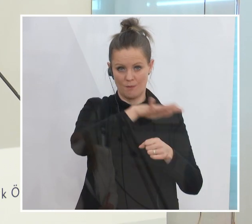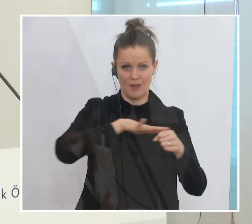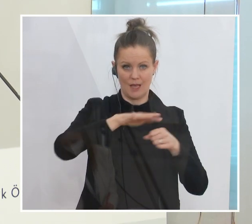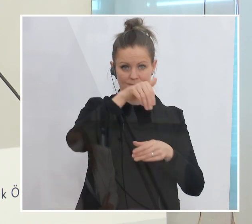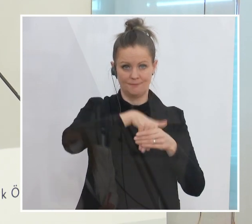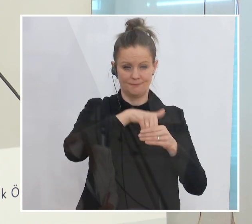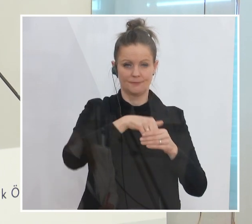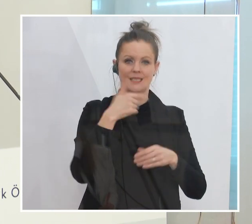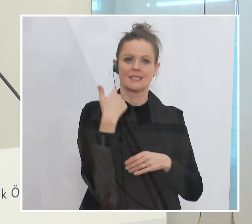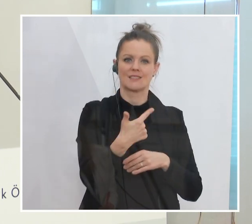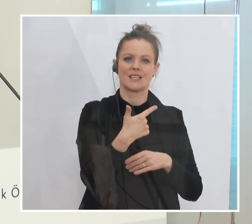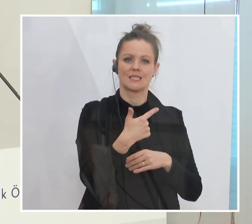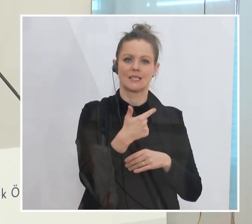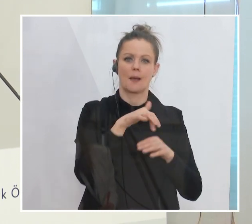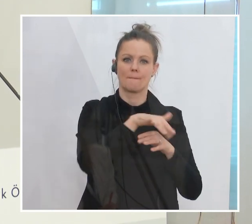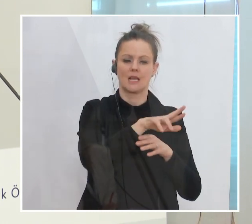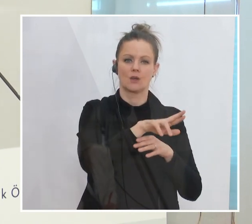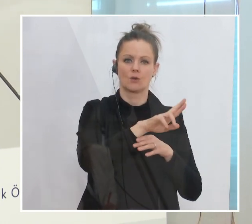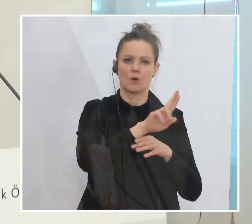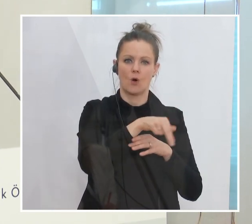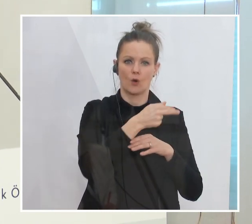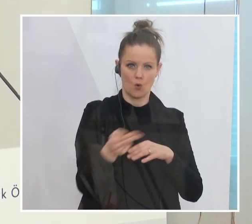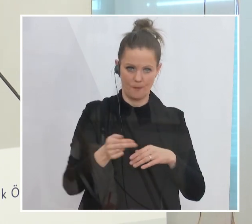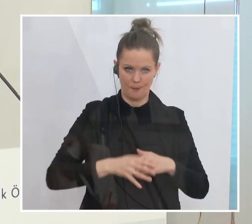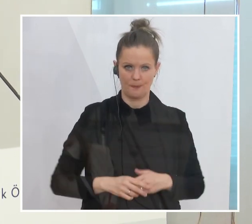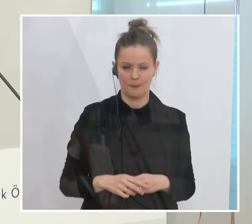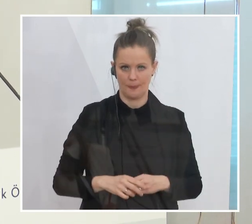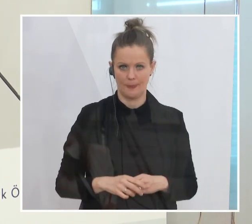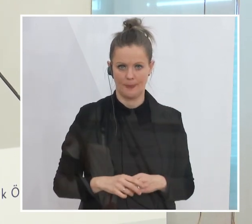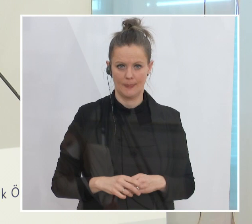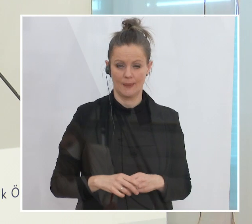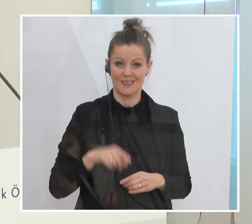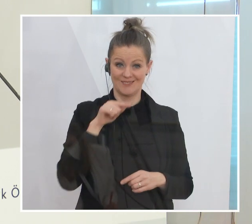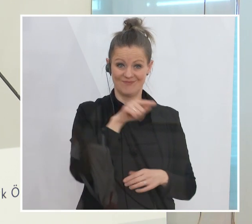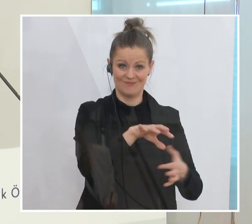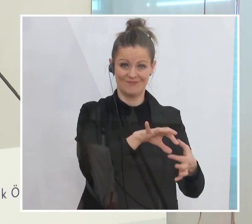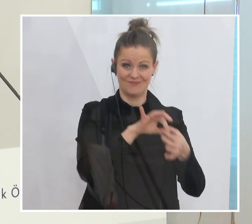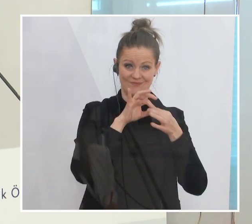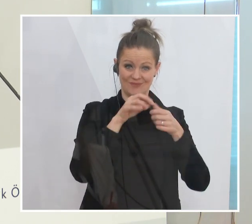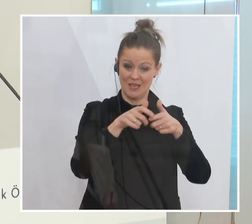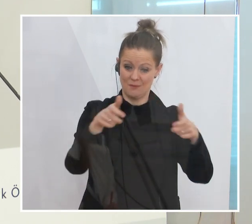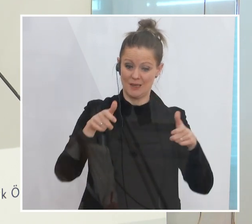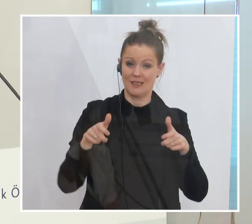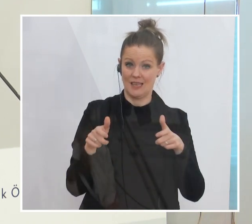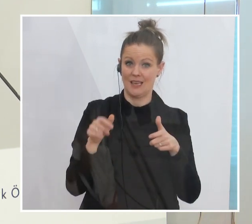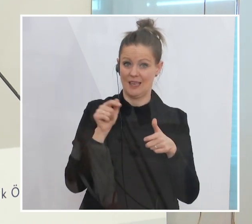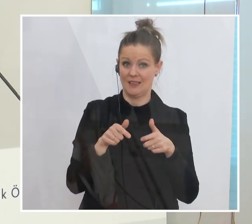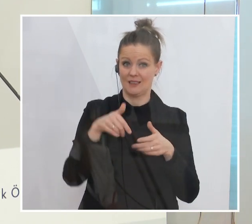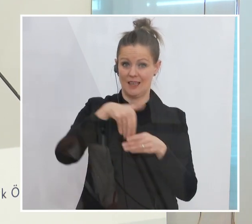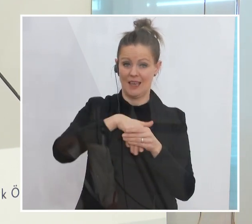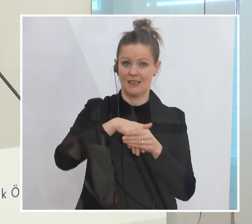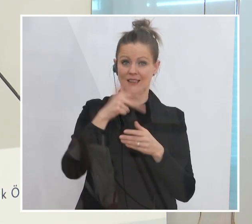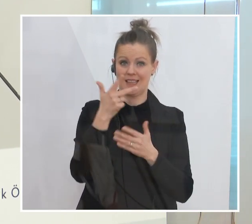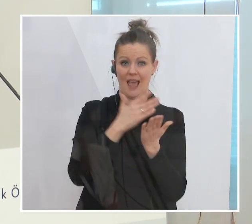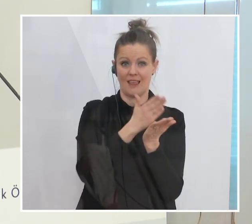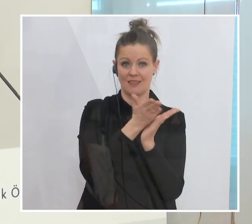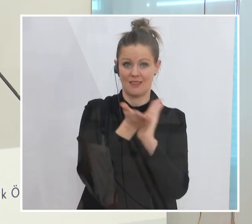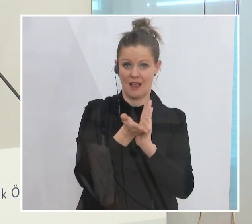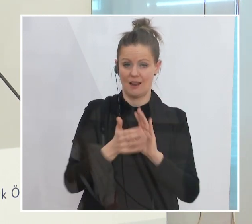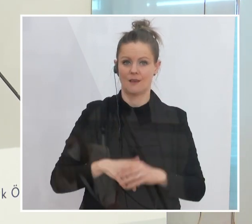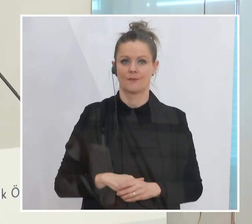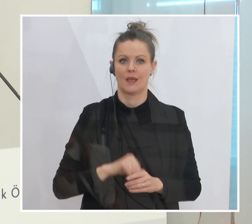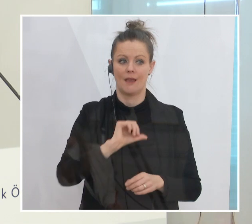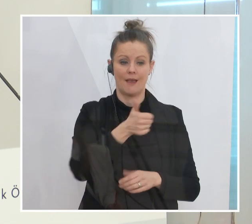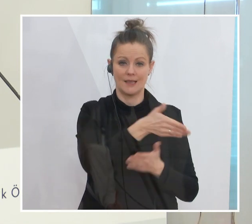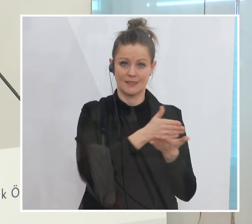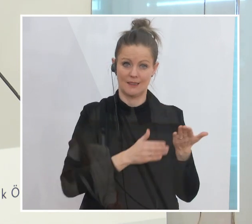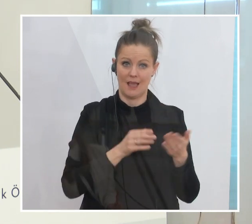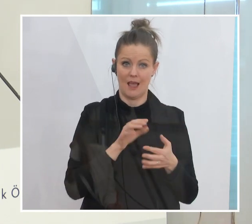20 Millionen €. Dieses Paket gliedert sich in drei große Teile. Der erste Teil ist, wir